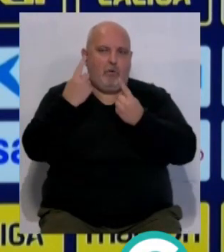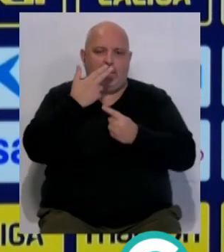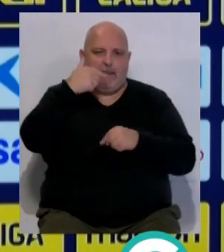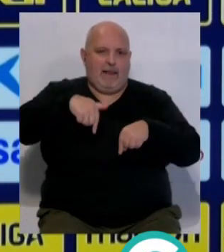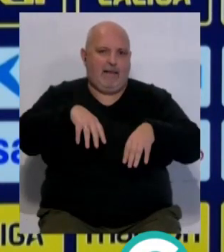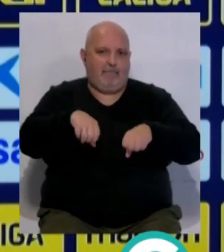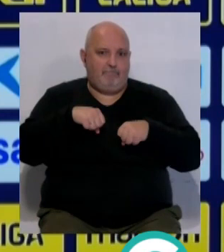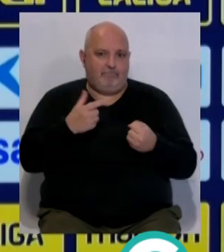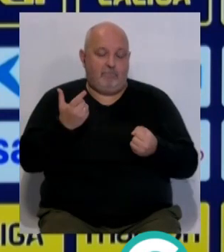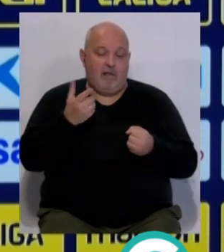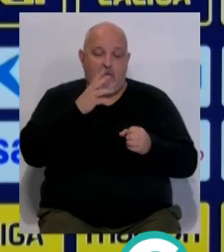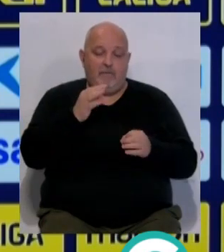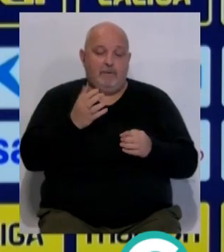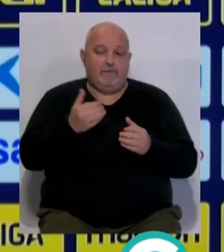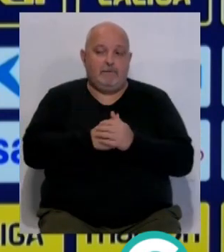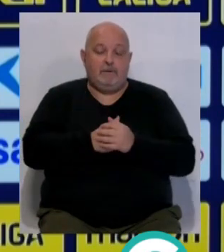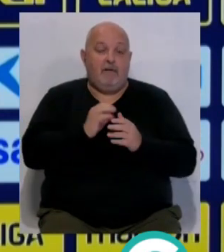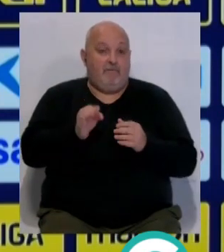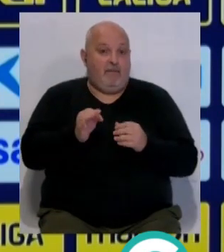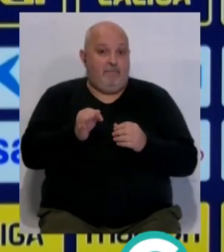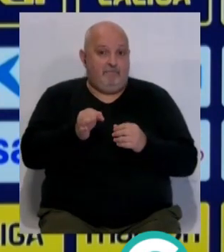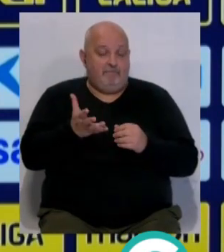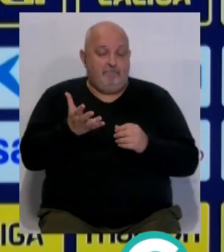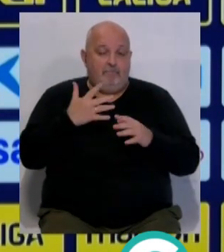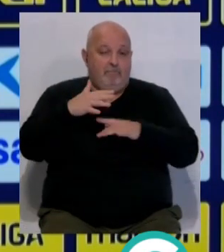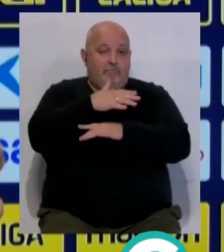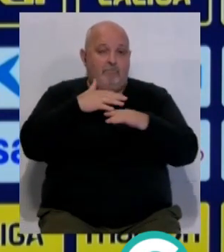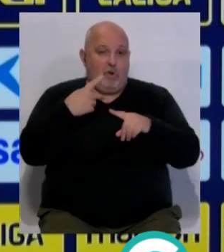y est donde estoy ahora entonces es verdad que se ha rumoreado muchas cosas yo las he